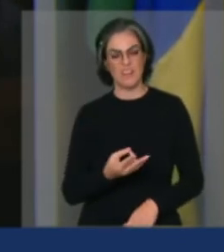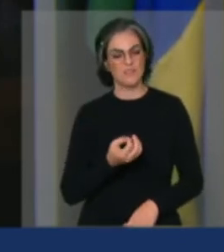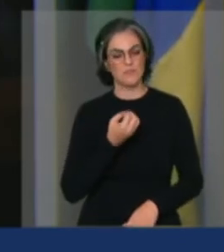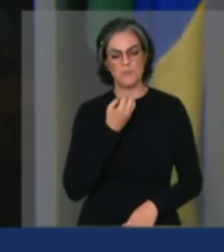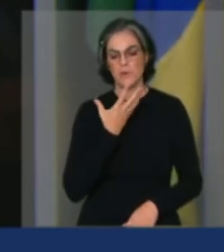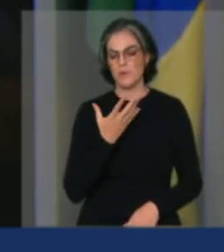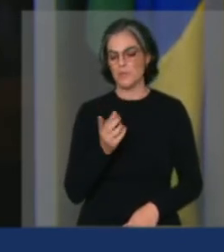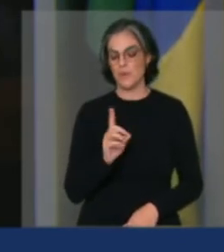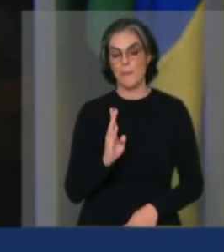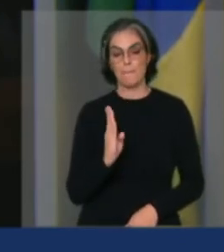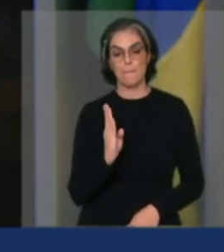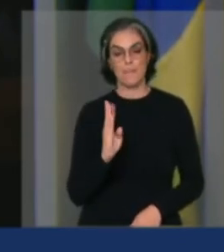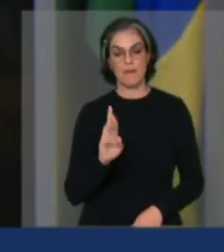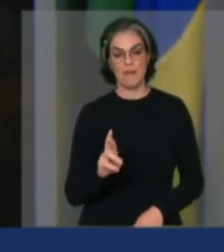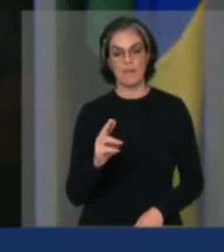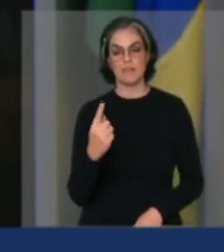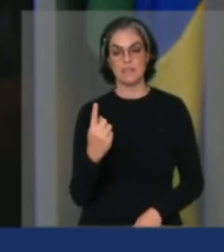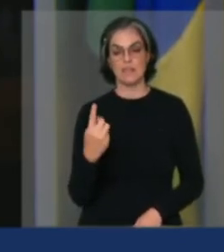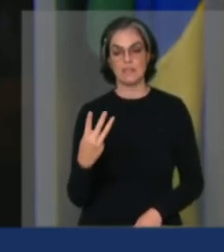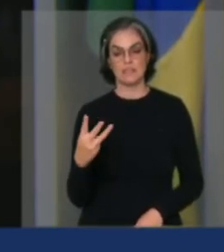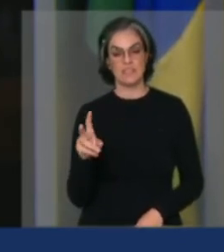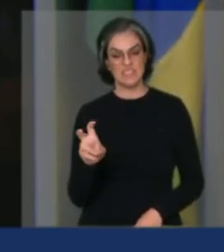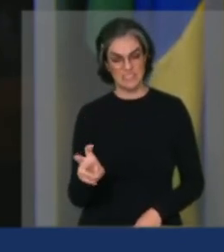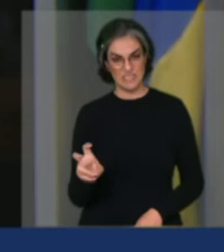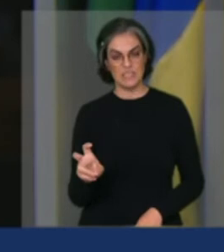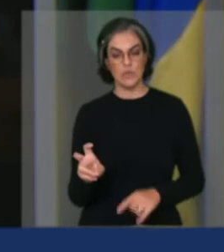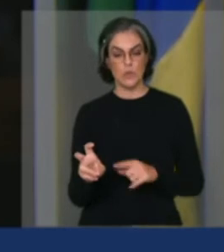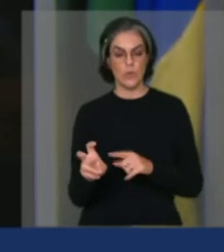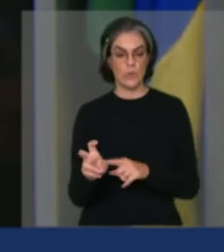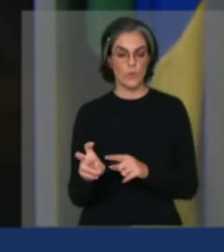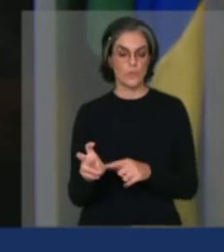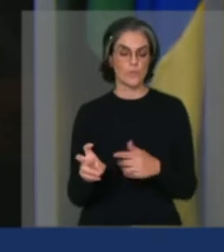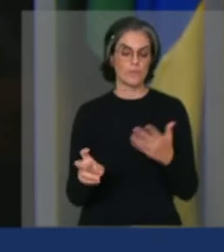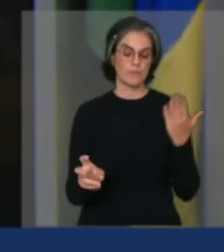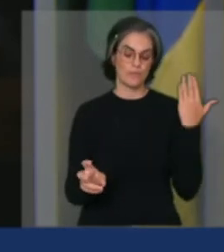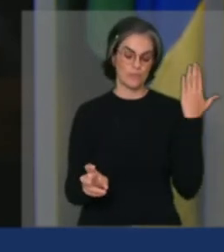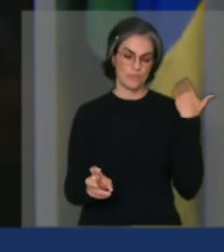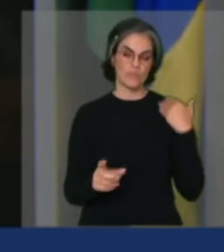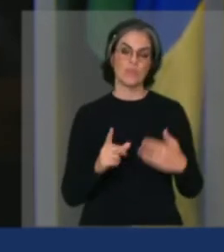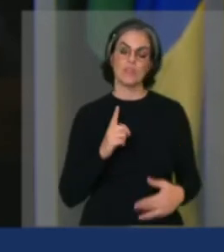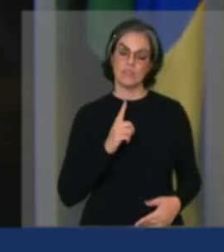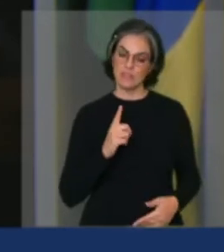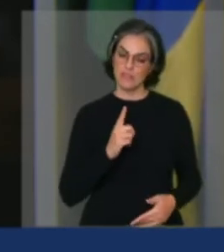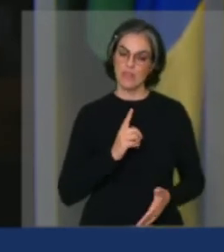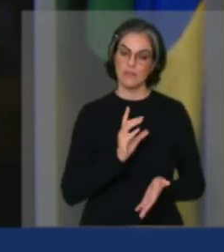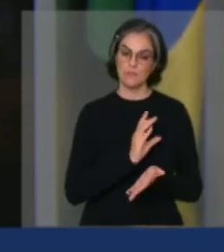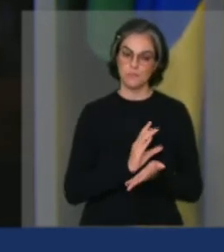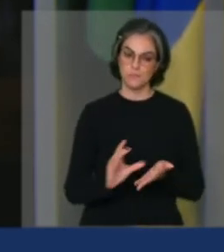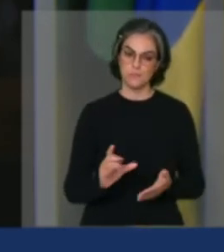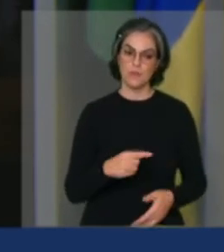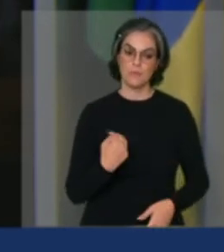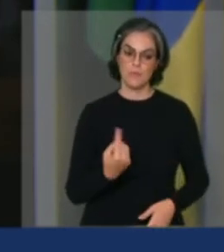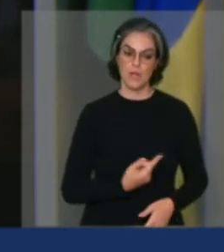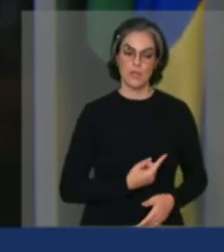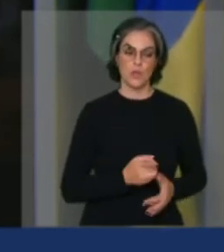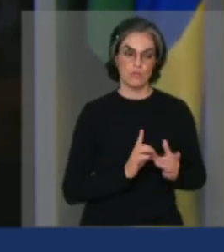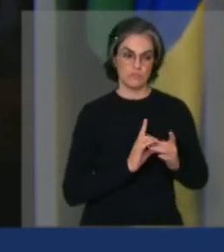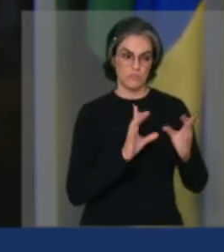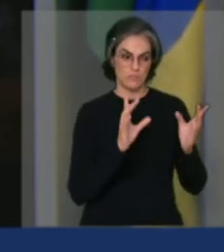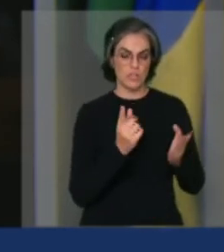EM PÀSSIMA SITUAÇÃO. A BR 135, QUE TEVE APORTE DE EMENDA DE BANCADA E IMPOSITIVA, QUE